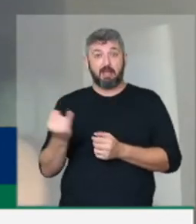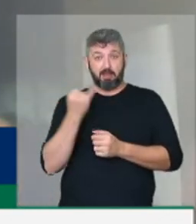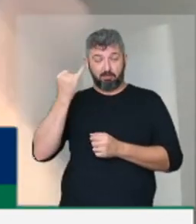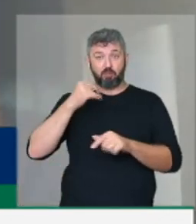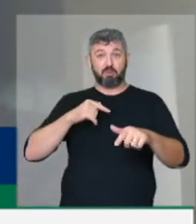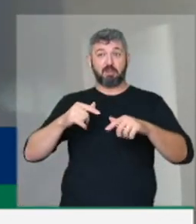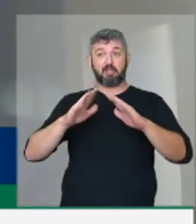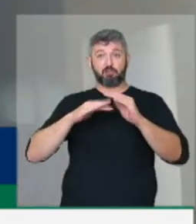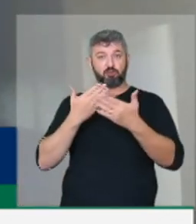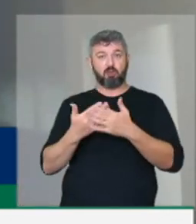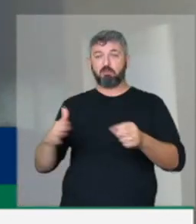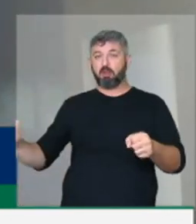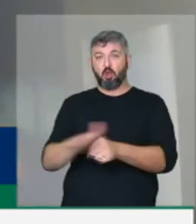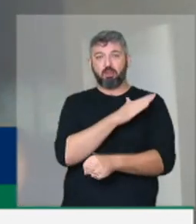ESTÃO SUPERLOTADAS PORQUE O PROBLEMA DA EDUCAÇÃO É UM